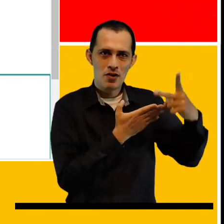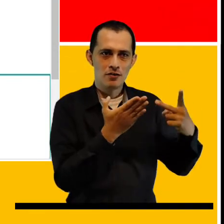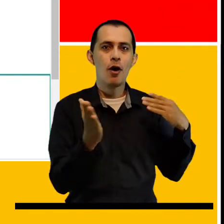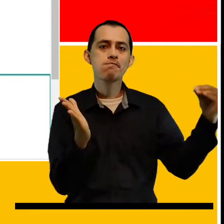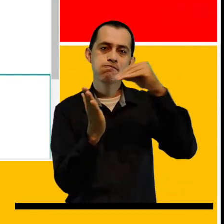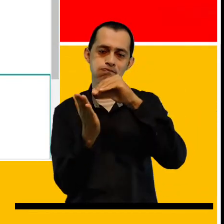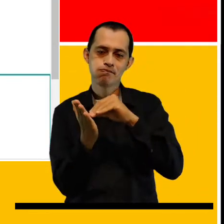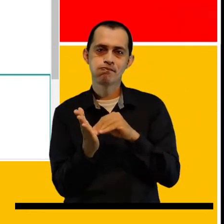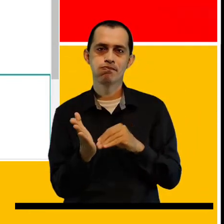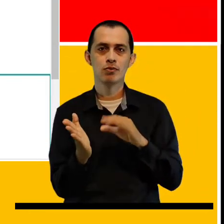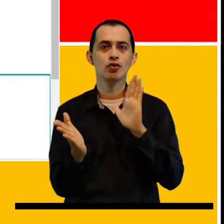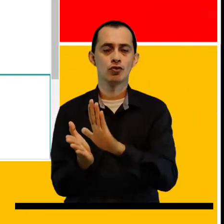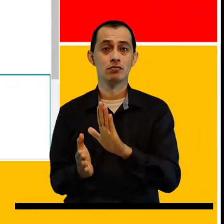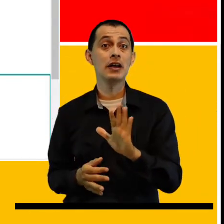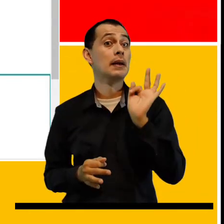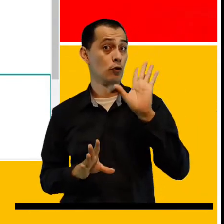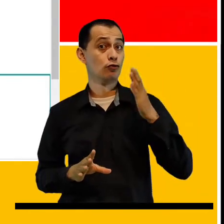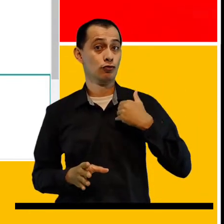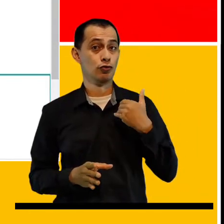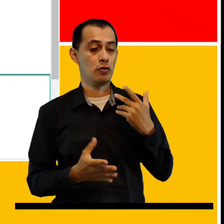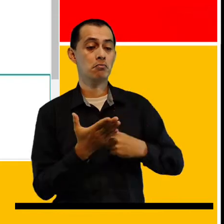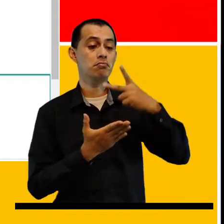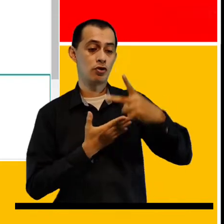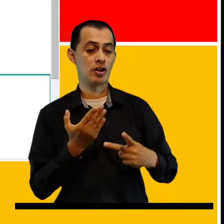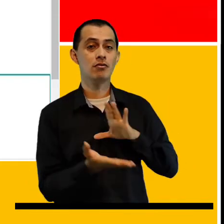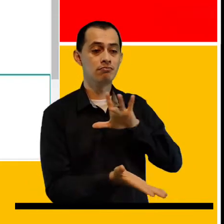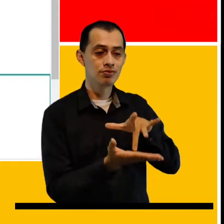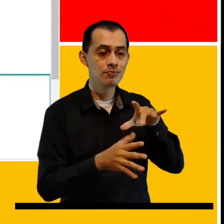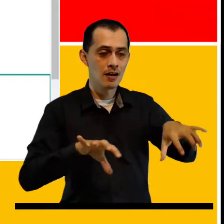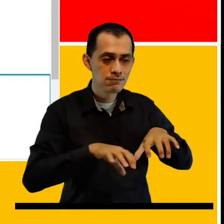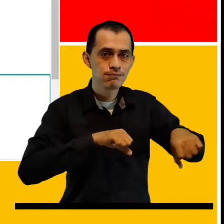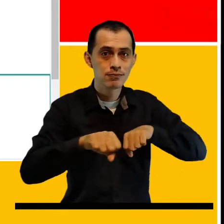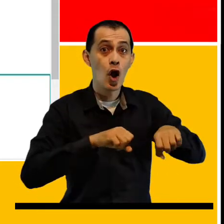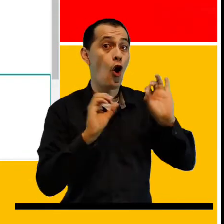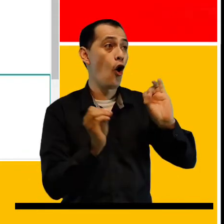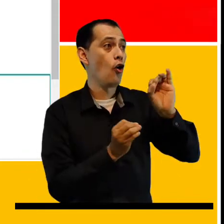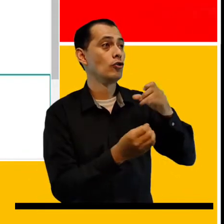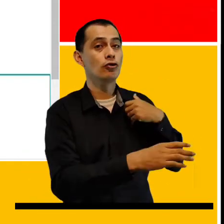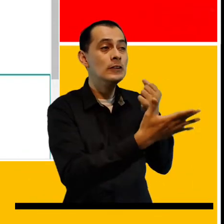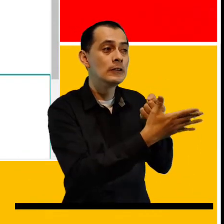recibido financiación o en los que uno haya participado los reporte aquí. Lo mismo que